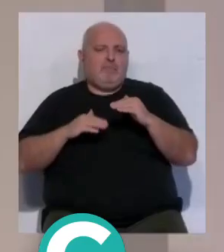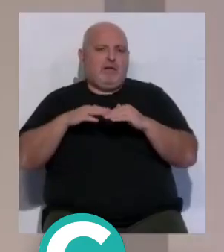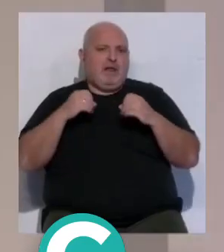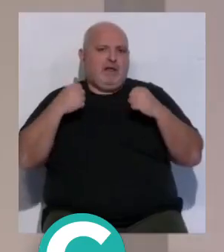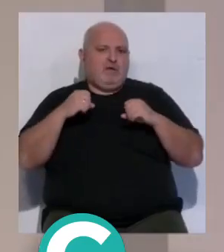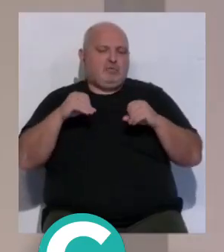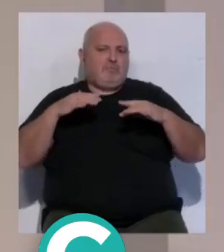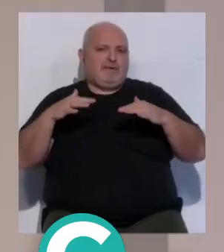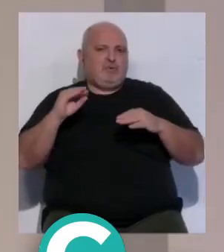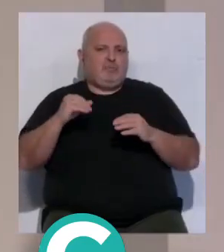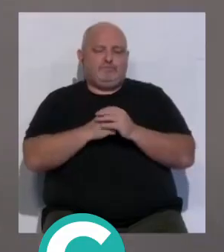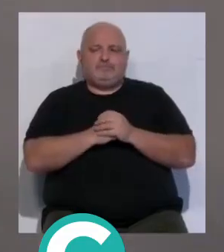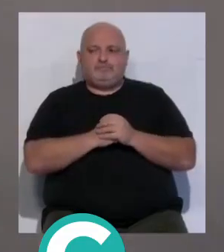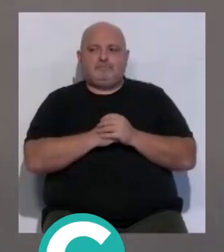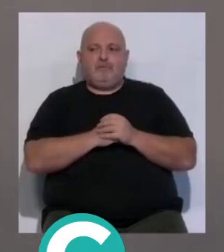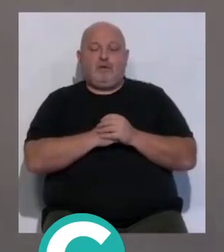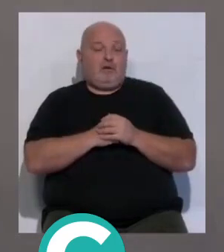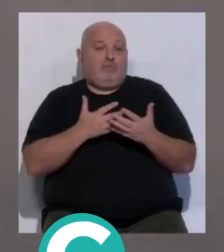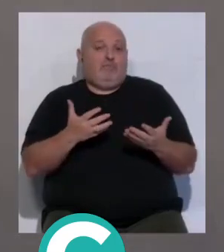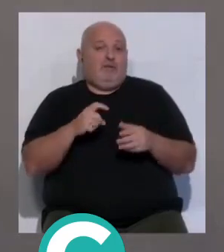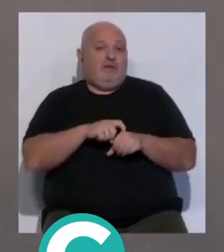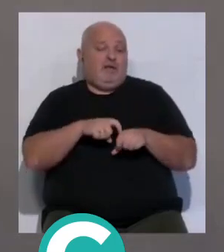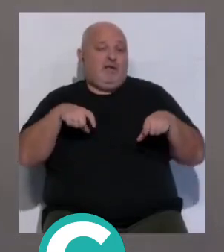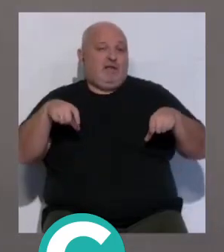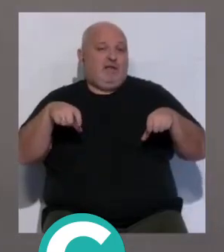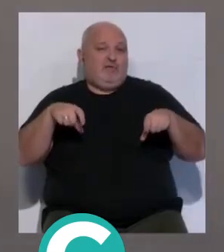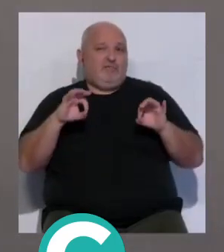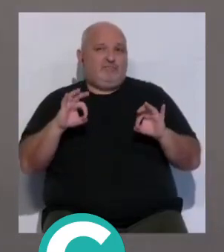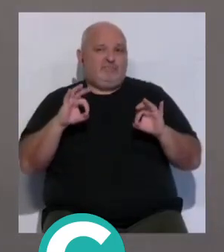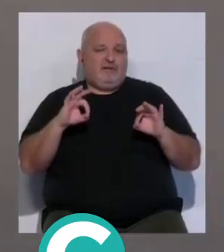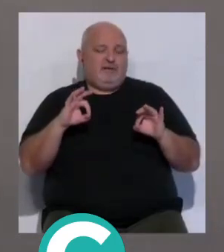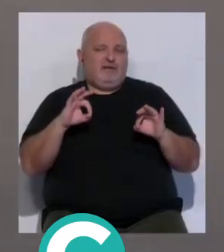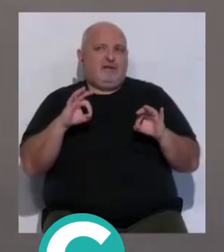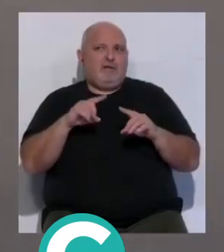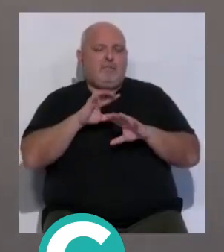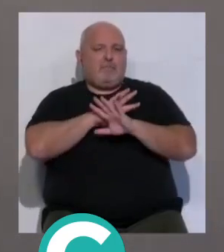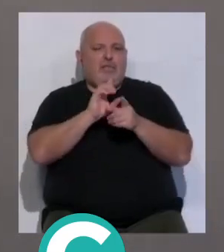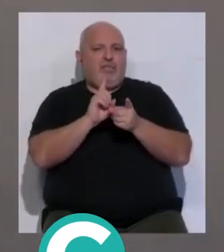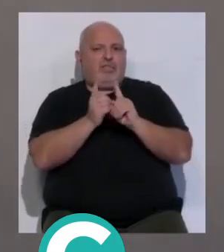sus partidos Claro porque Además este tipo de estadios se quedan un poquito en desuso porque